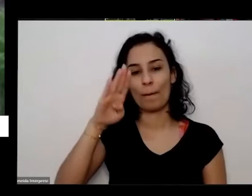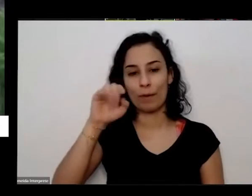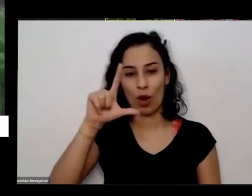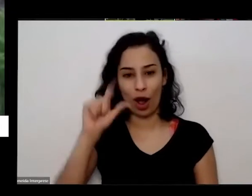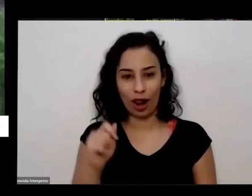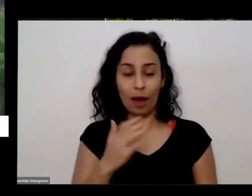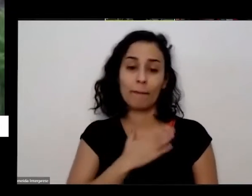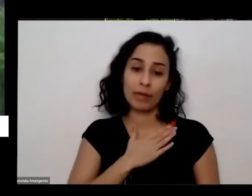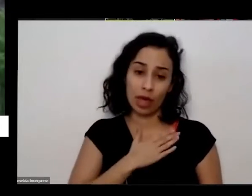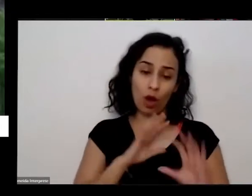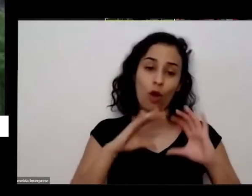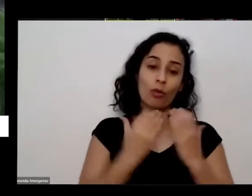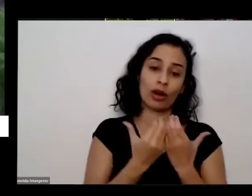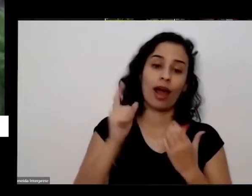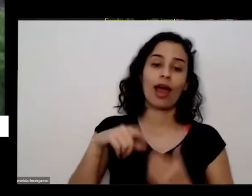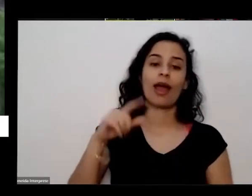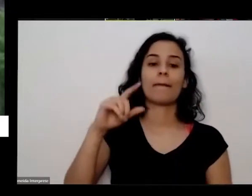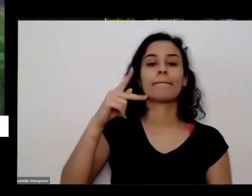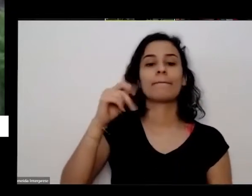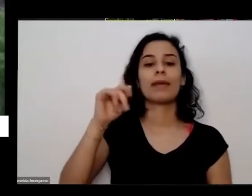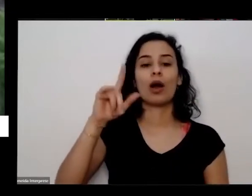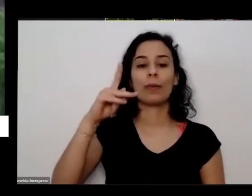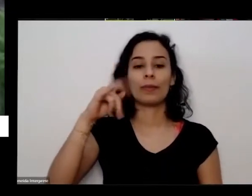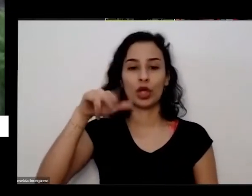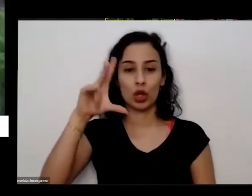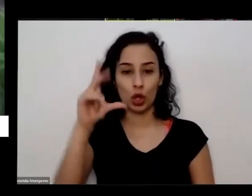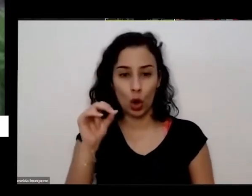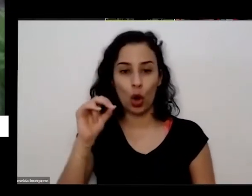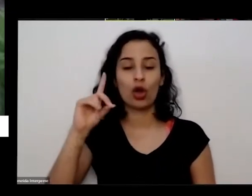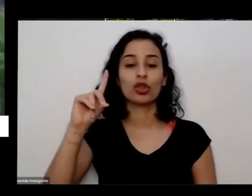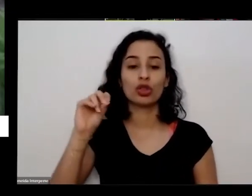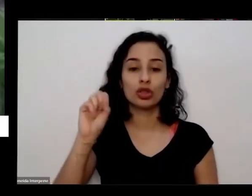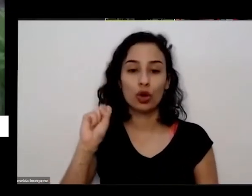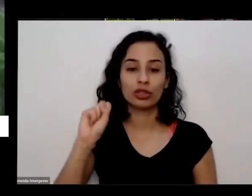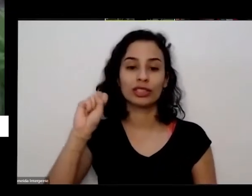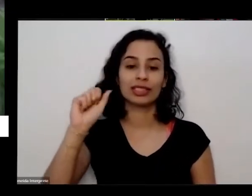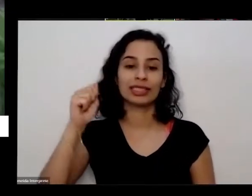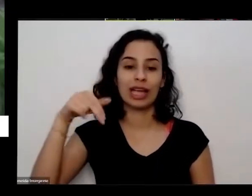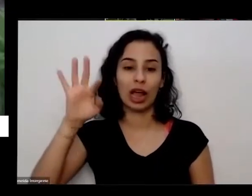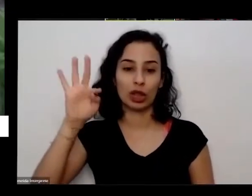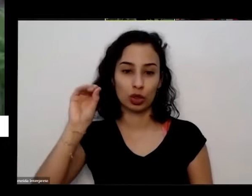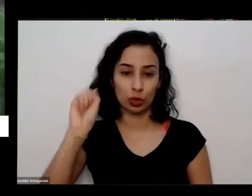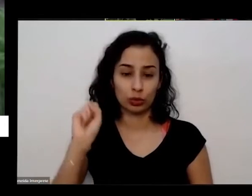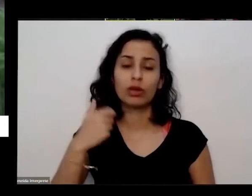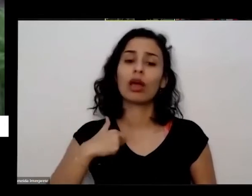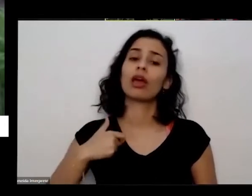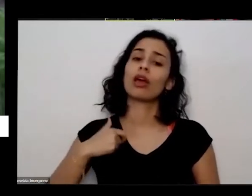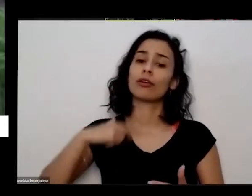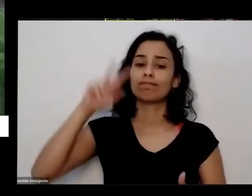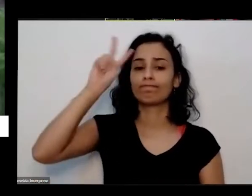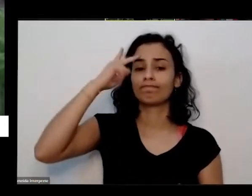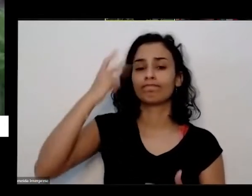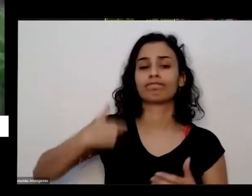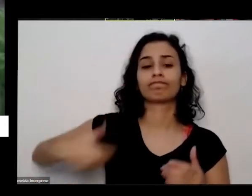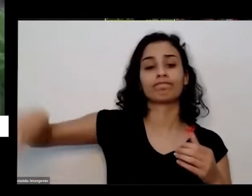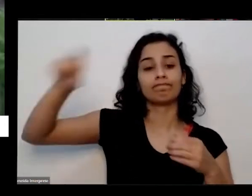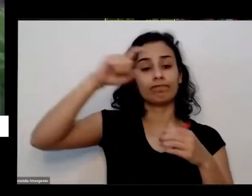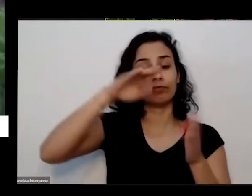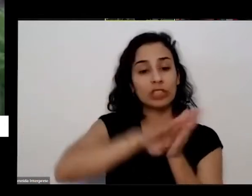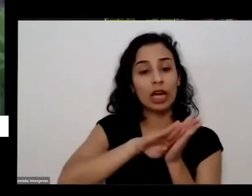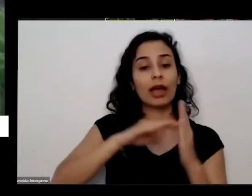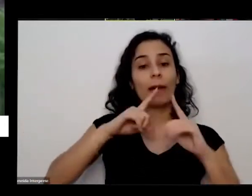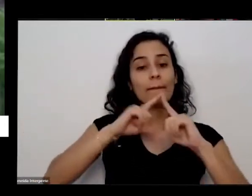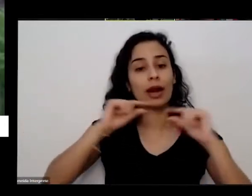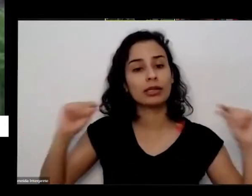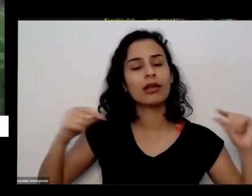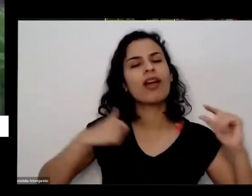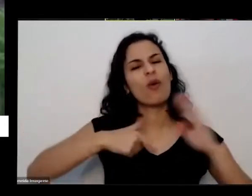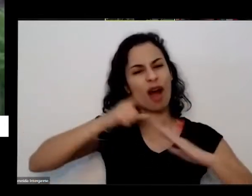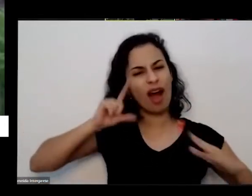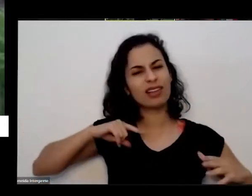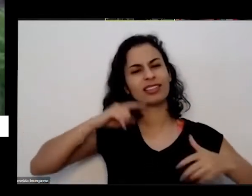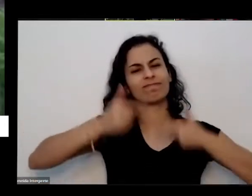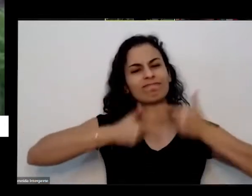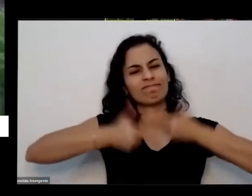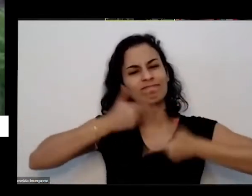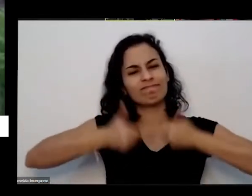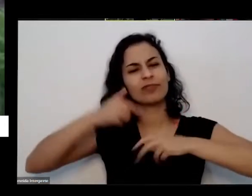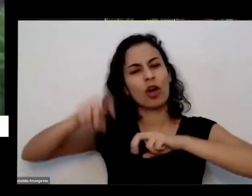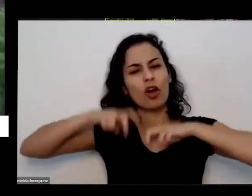dos Santos aí quando vem aqui para Brasília então depois de trabalhar esse a roça eu queria estudar